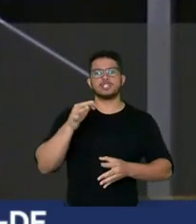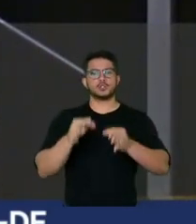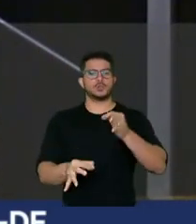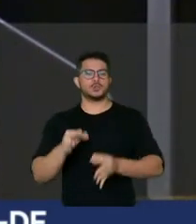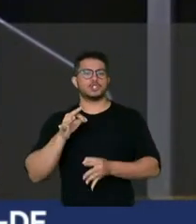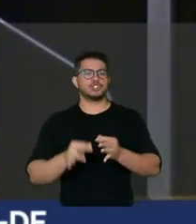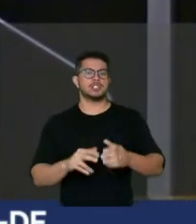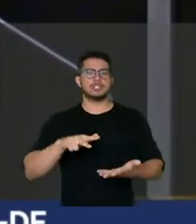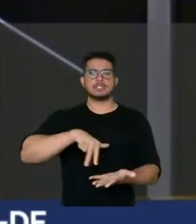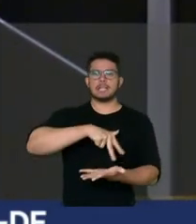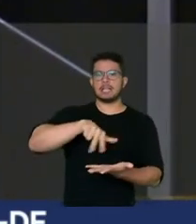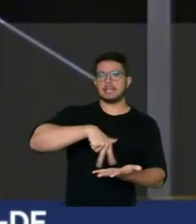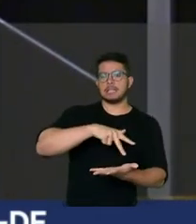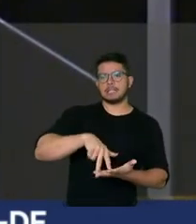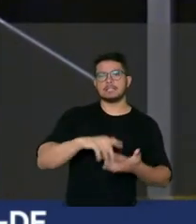ARTE, DE JUSTIÇA. FOME DE